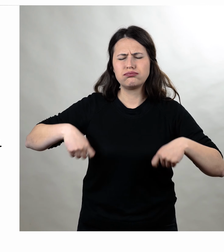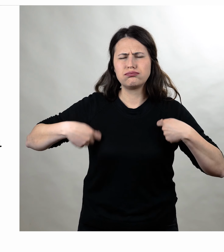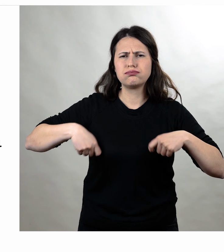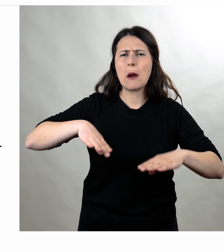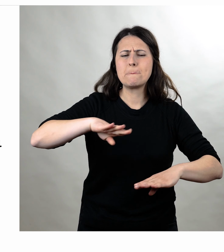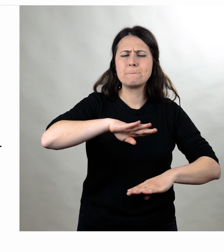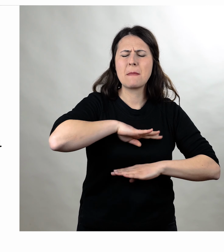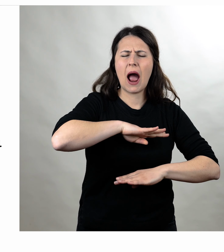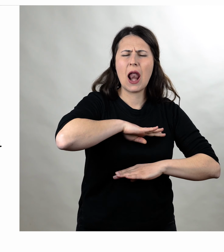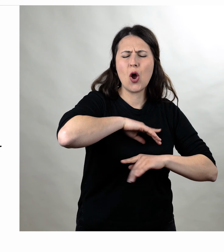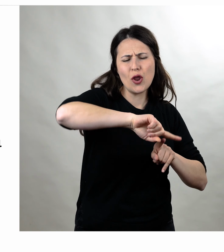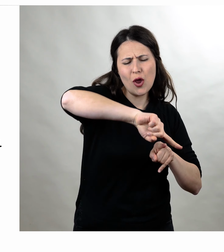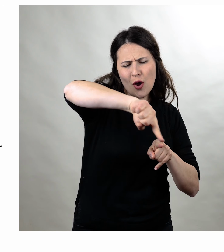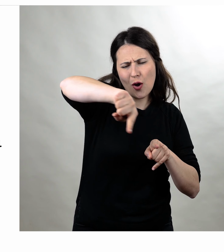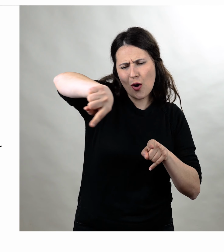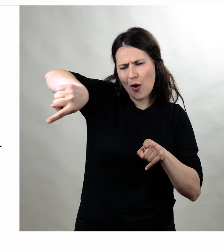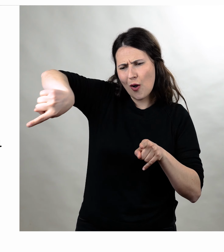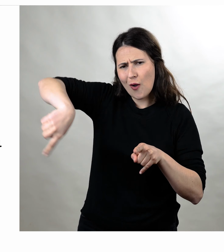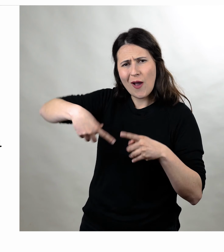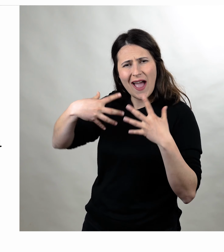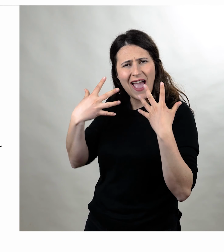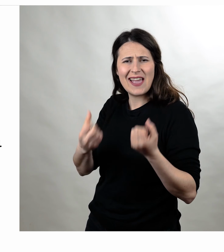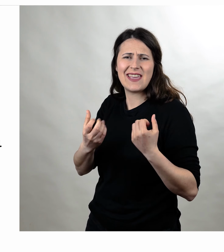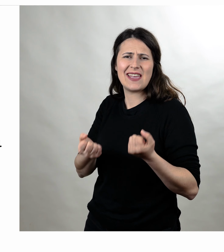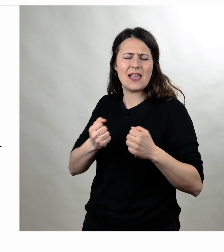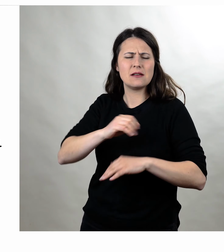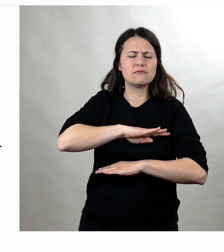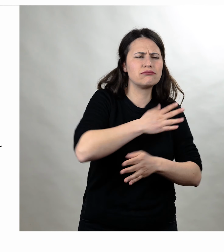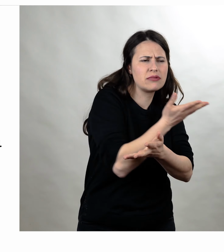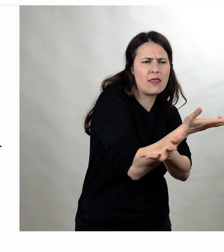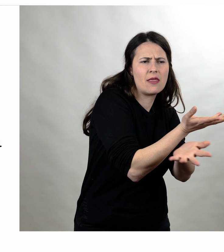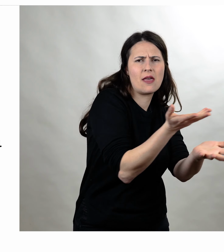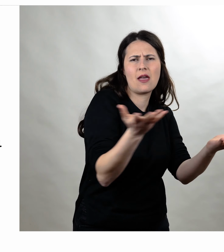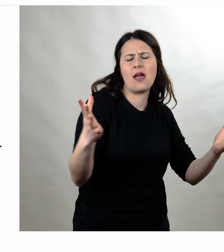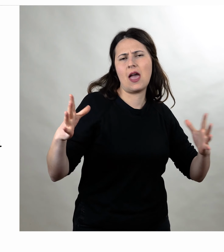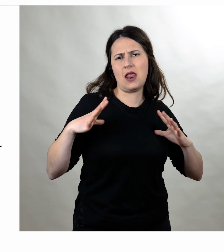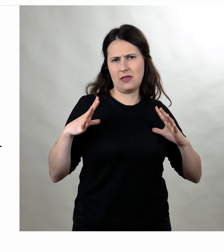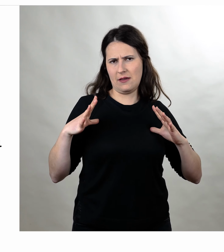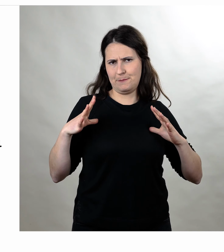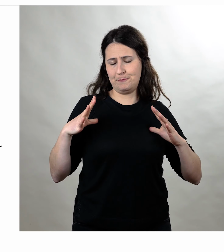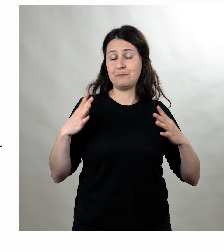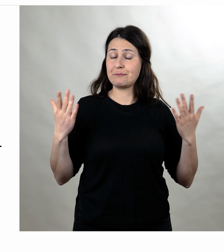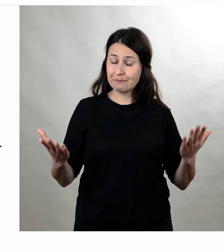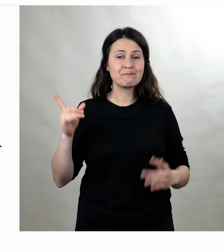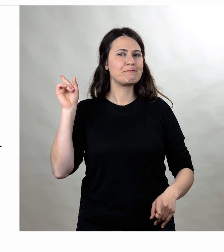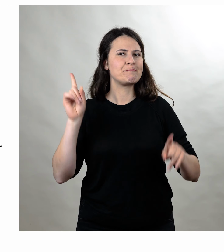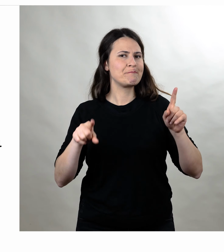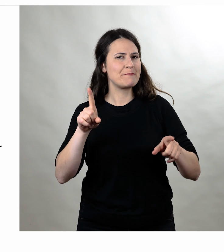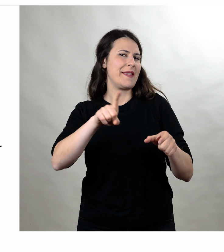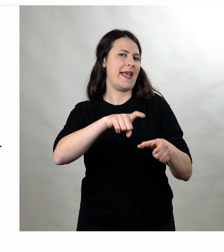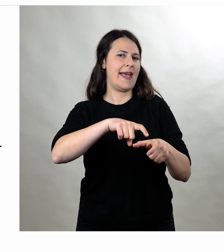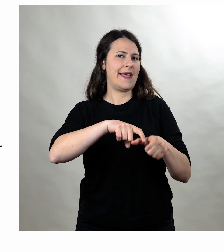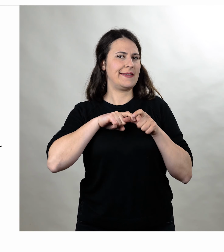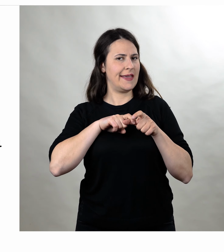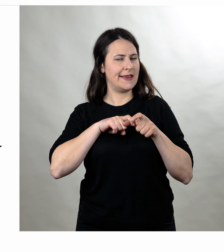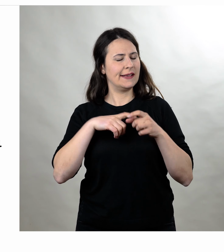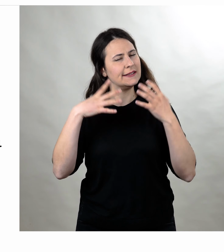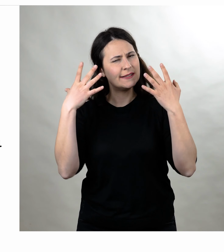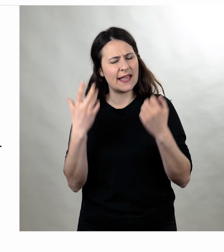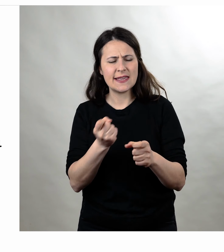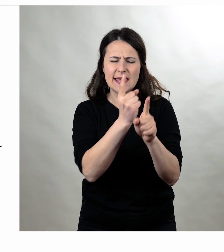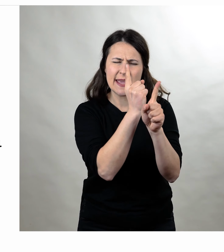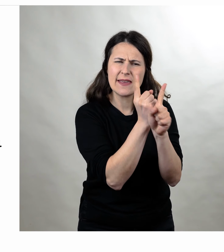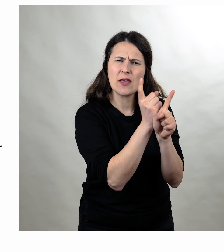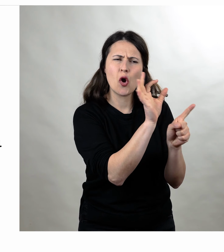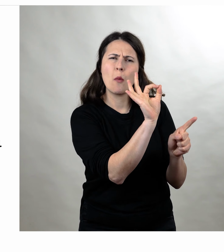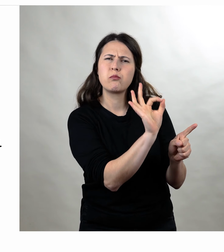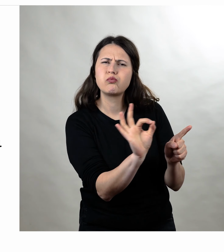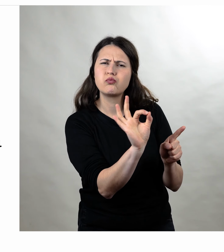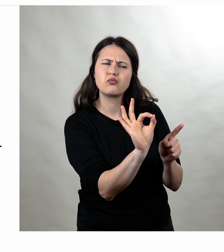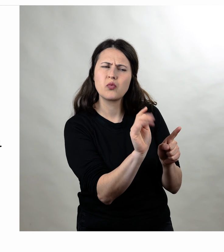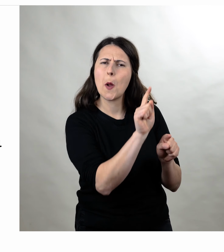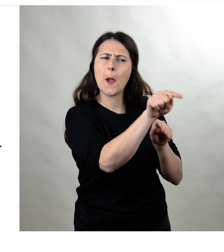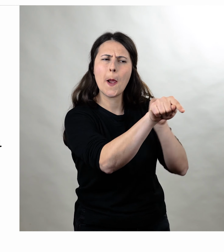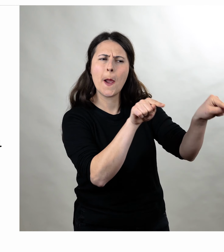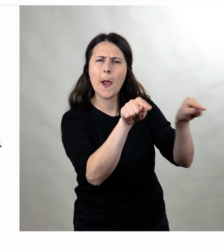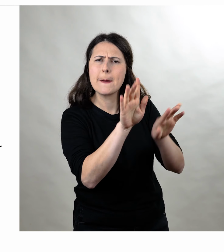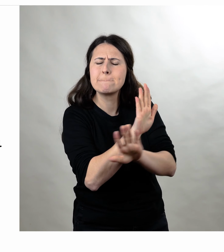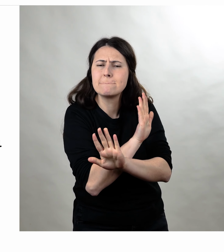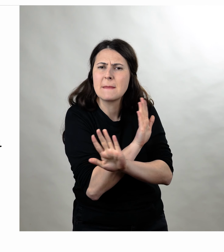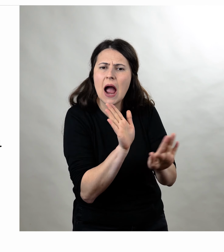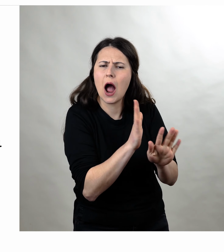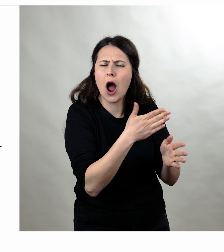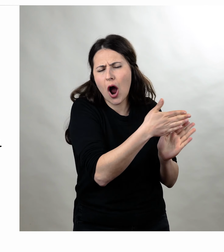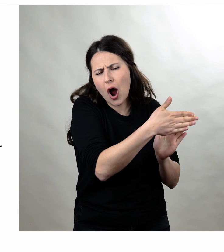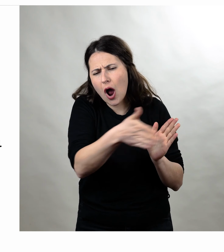Αρκετές εξειδικευμένες εταιρείες προσφέρουν κρουαζιέρες σε πολύ συγκεκριμένους προορισμούς ή λειτουργούν μόνο μικρά πλοία,